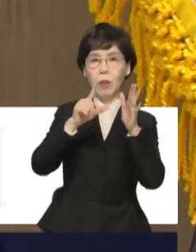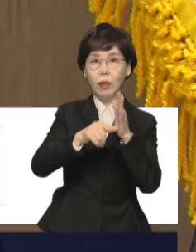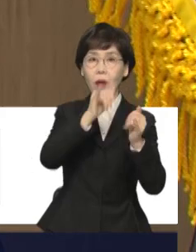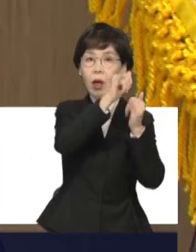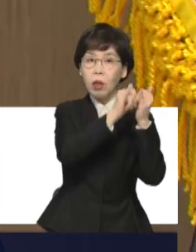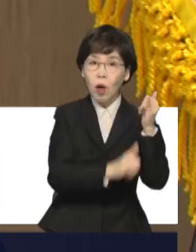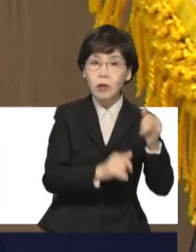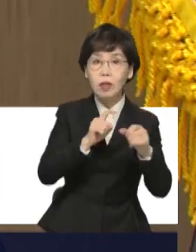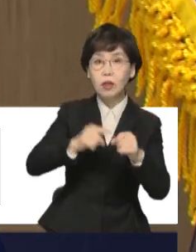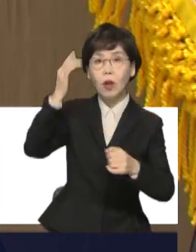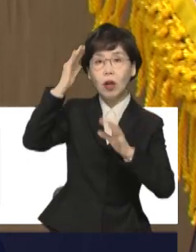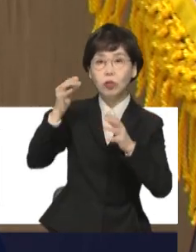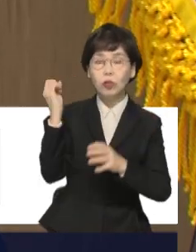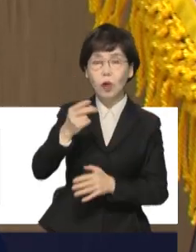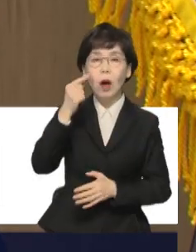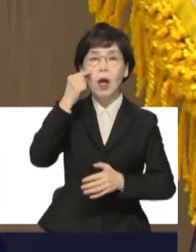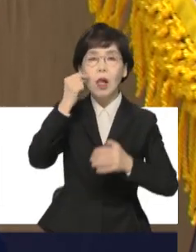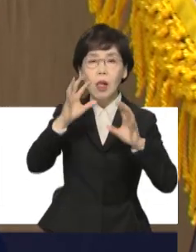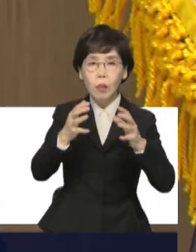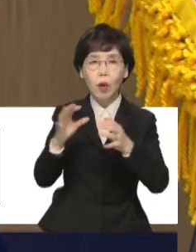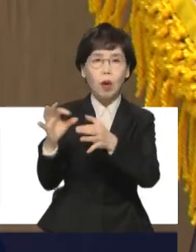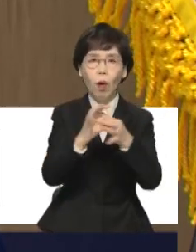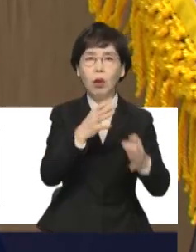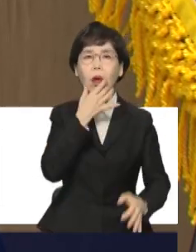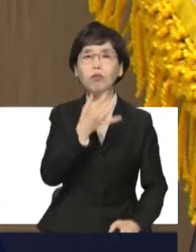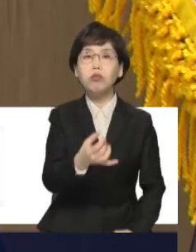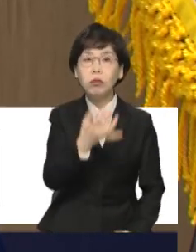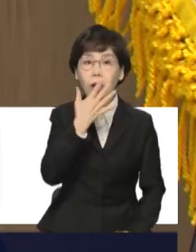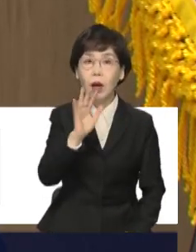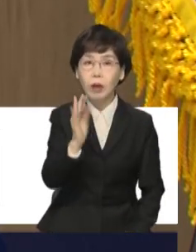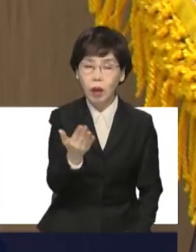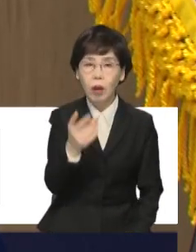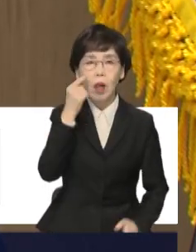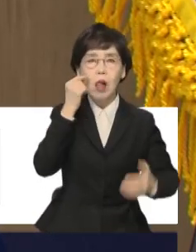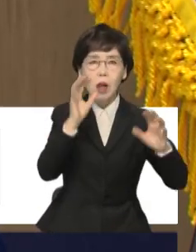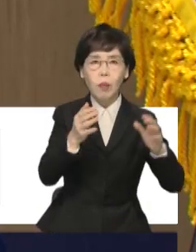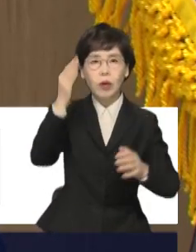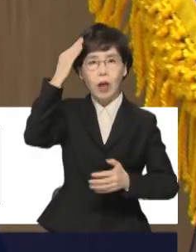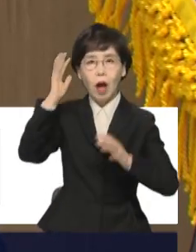역사적으로 한국과 일본의 관계가 불행했던 것은 일본이 한국을 침략한